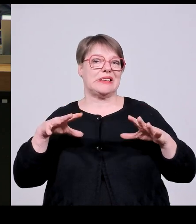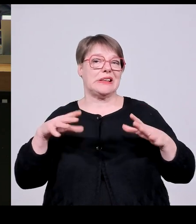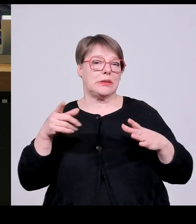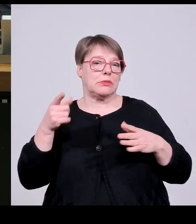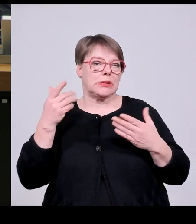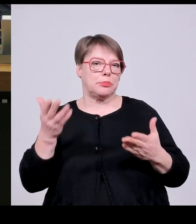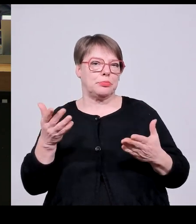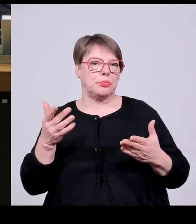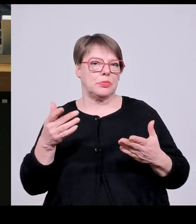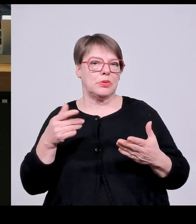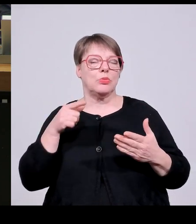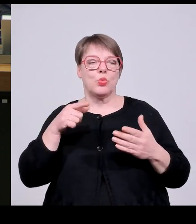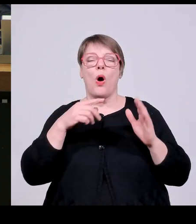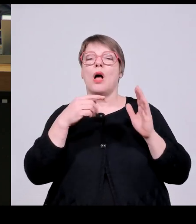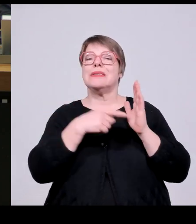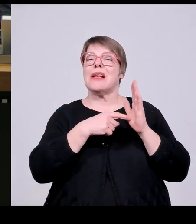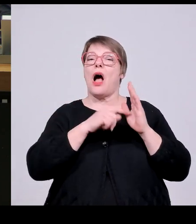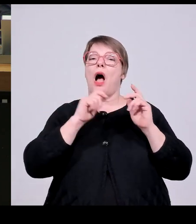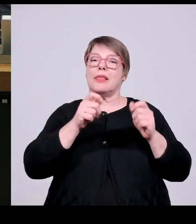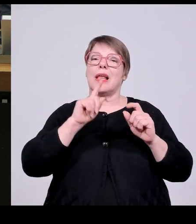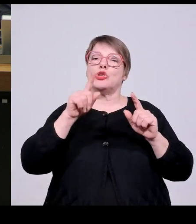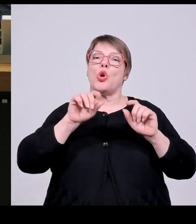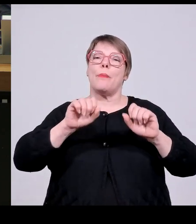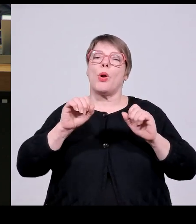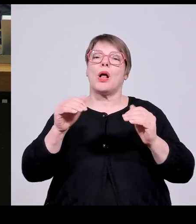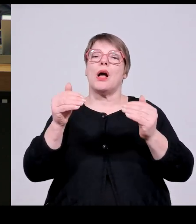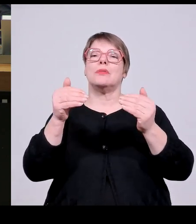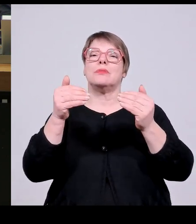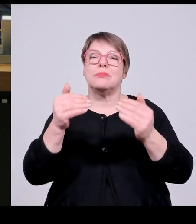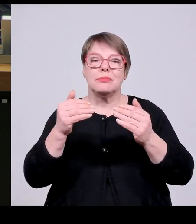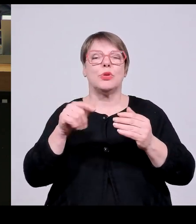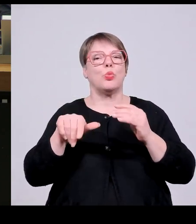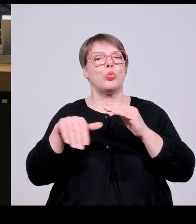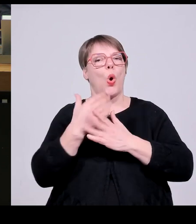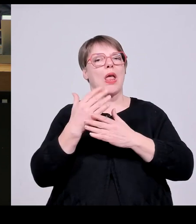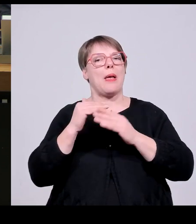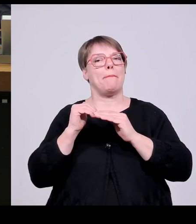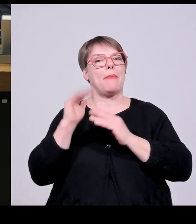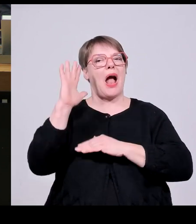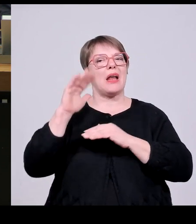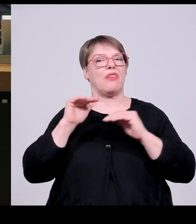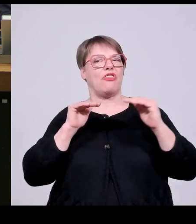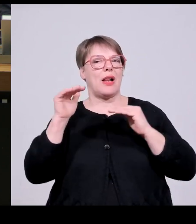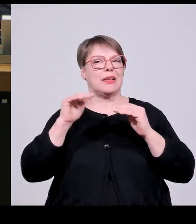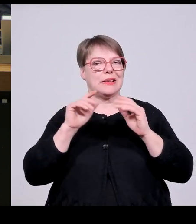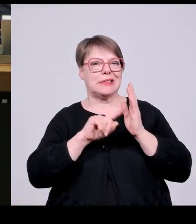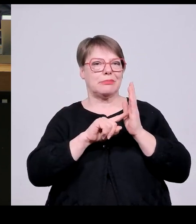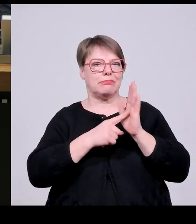Vorstellbar ist allenfalls, dass man die im Gesetz schon vorhandenen Regelungen einer Neuwahl in analoger